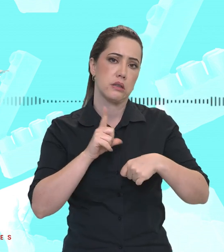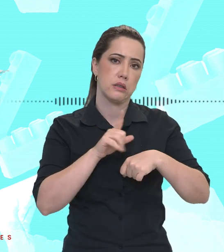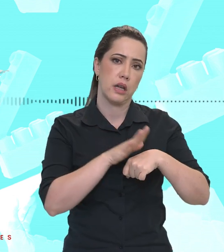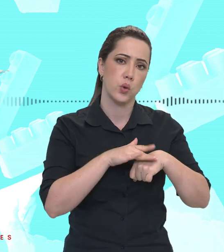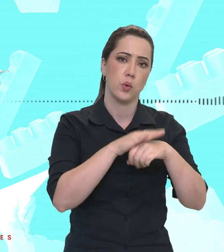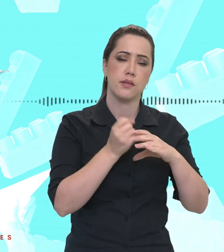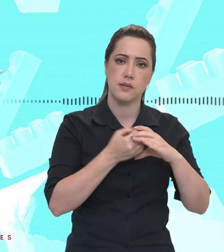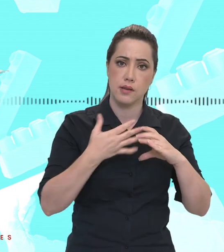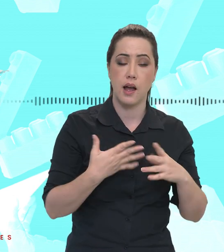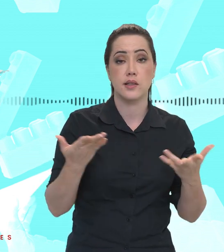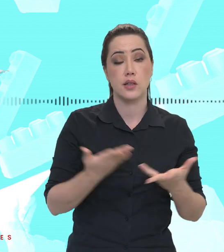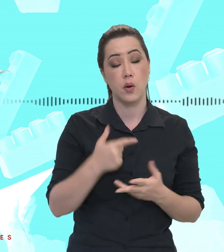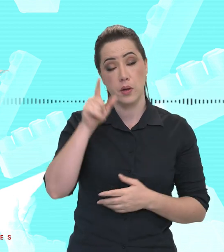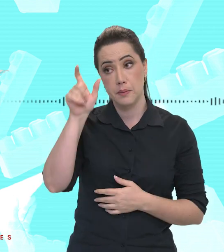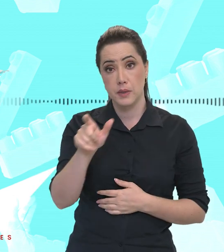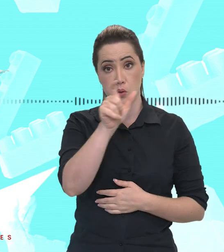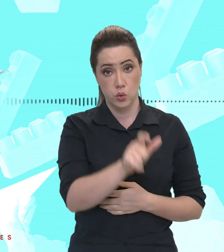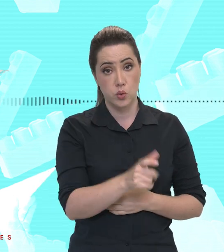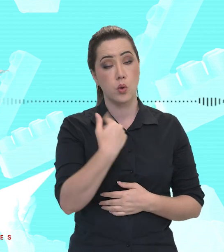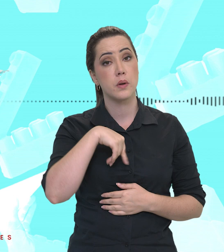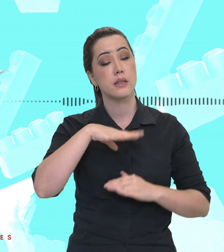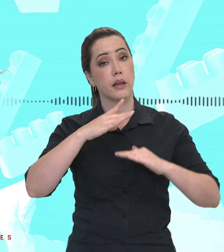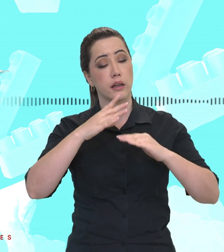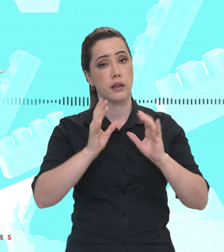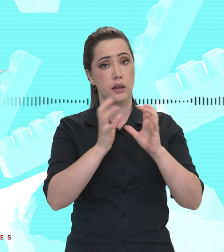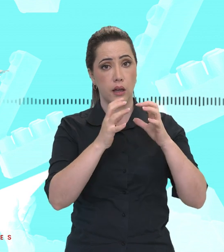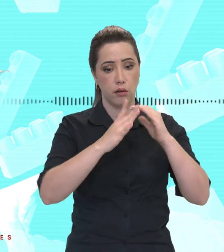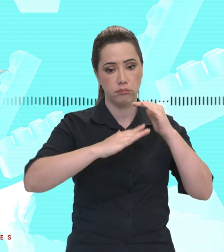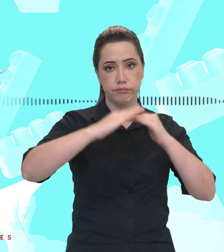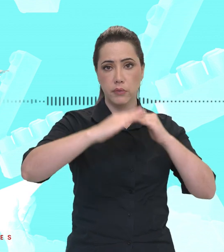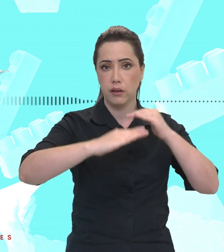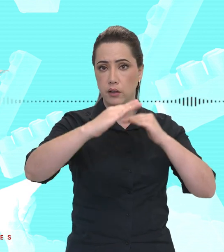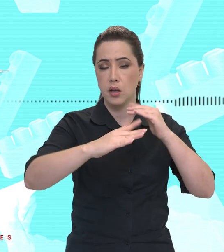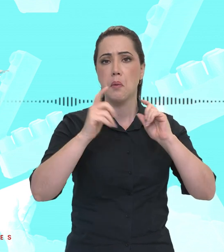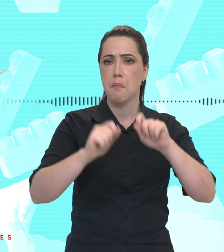doenças raras. Agora, os nossos entrevistados são neurodivergentes que, como o Fábio,